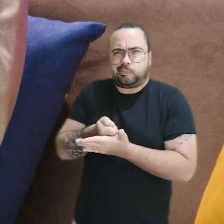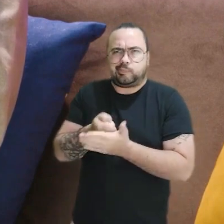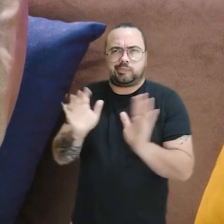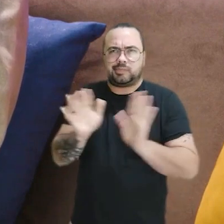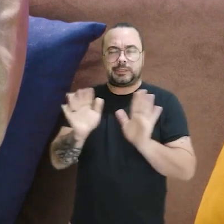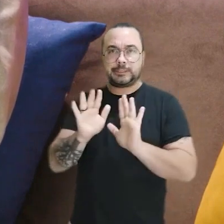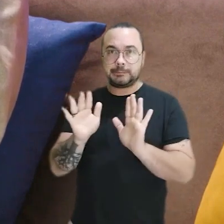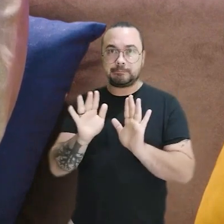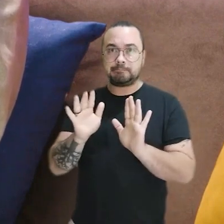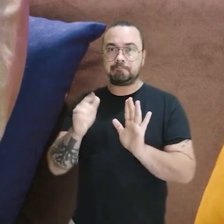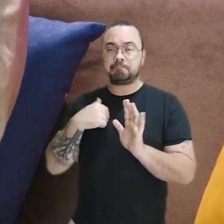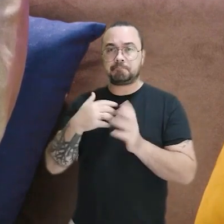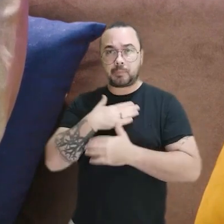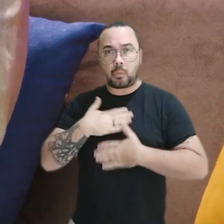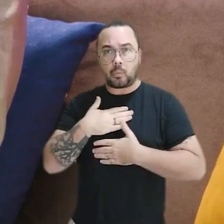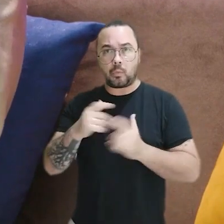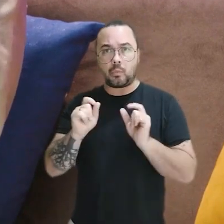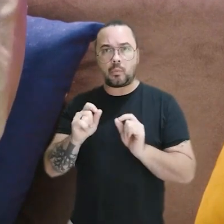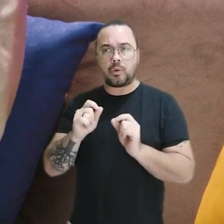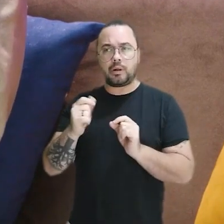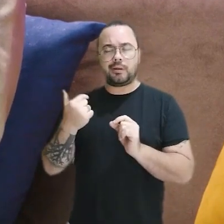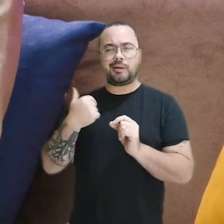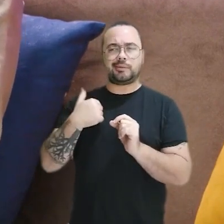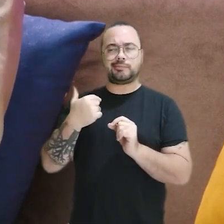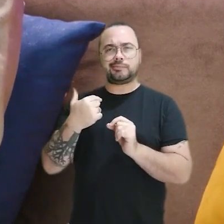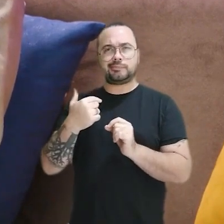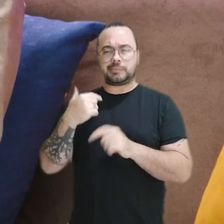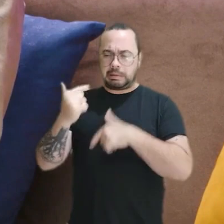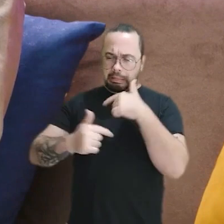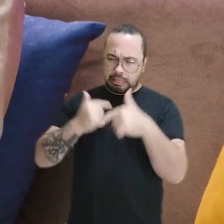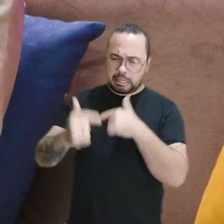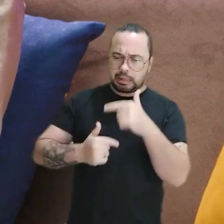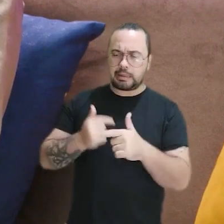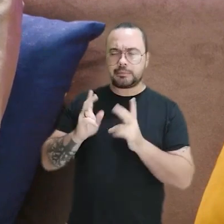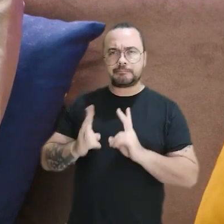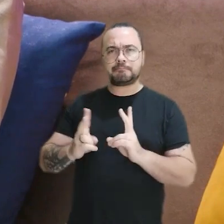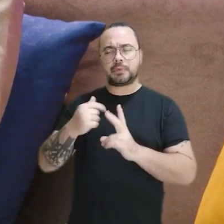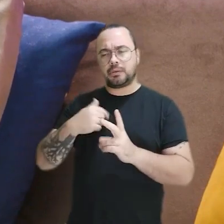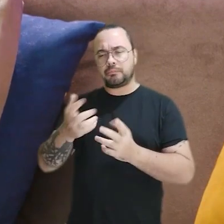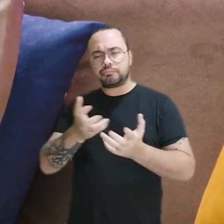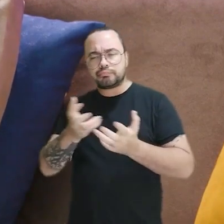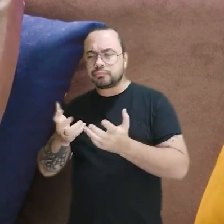isso aí até deixa... Me deixou meio mimado, assim, porque eu só trabalho, basicamente, nas coisas que eu quero.